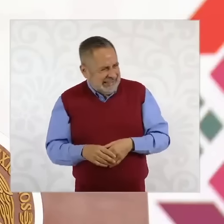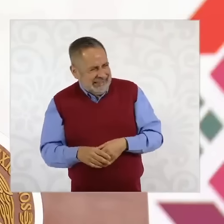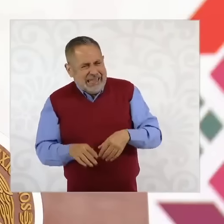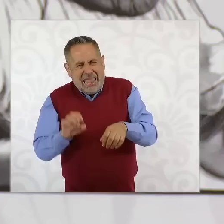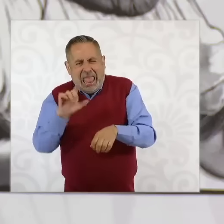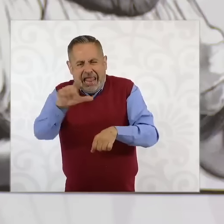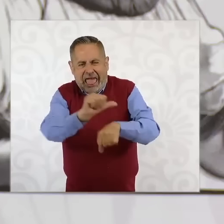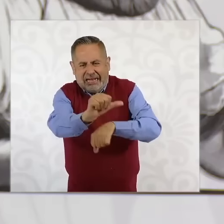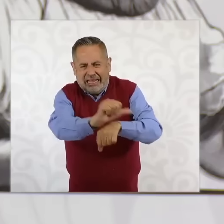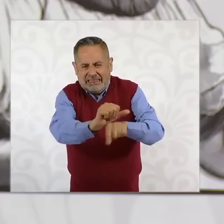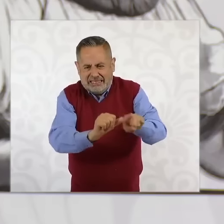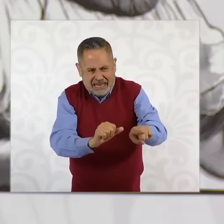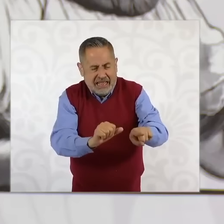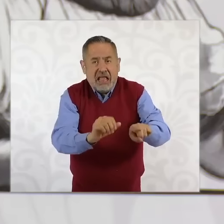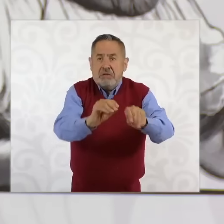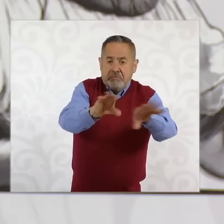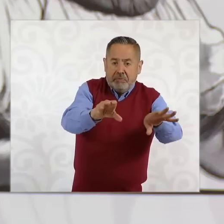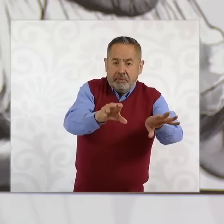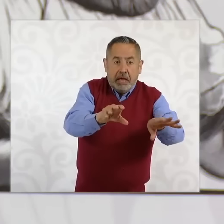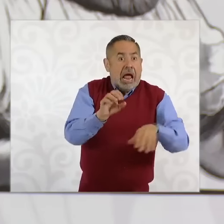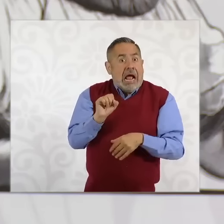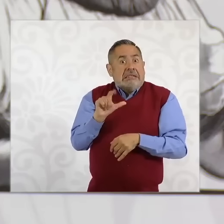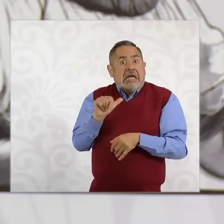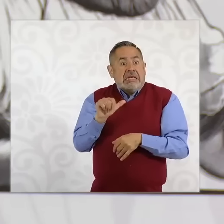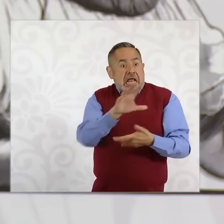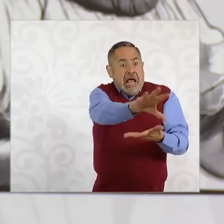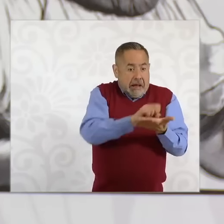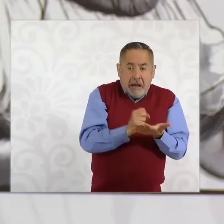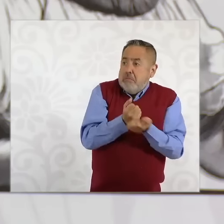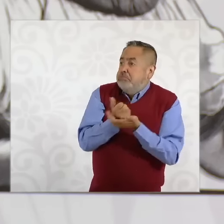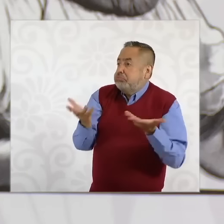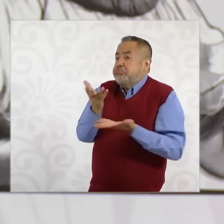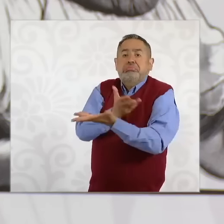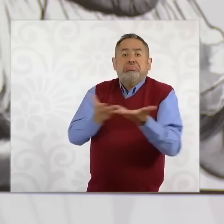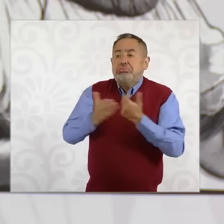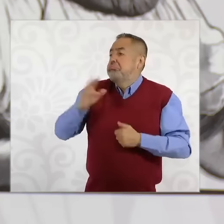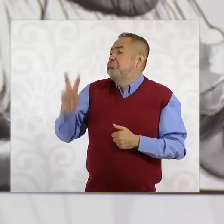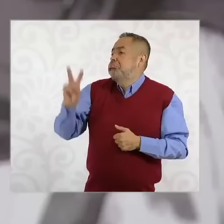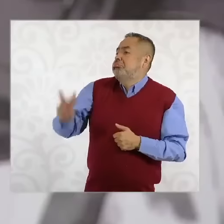se comparte en la cuenta de Salinas Pliego, como diciendo esto es verdad. Bueno, el propio equipo